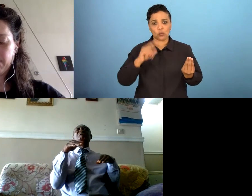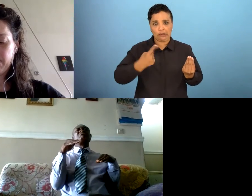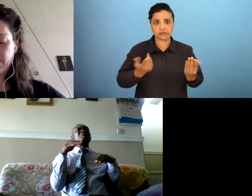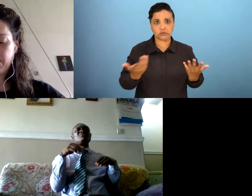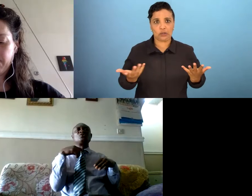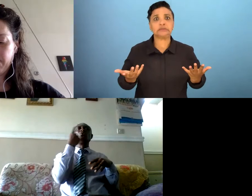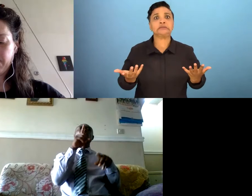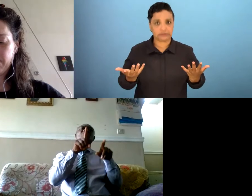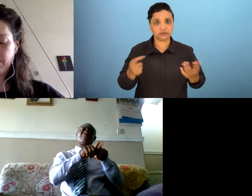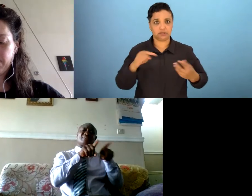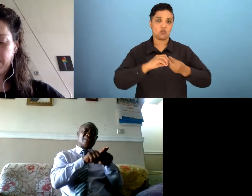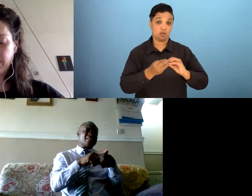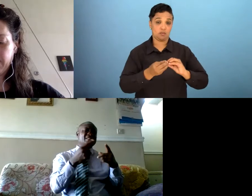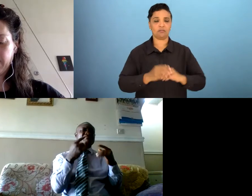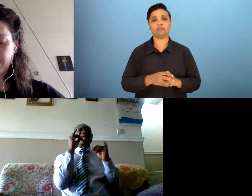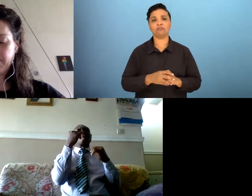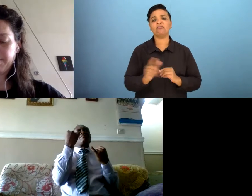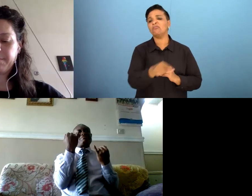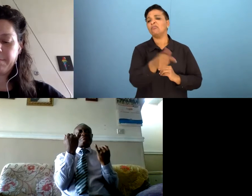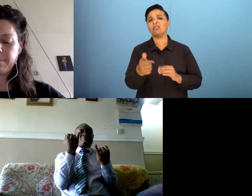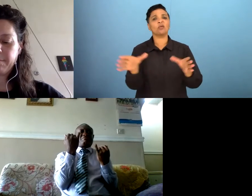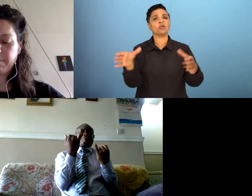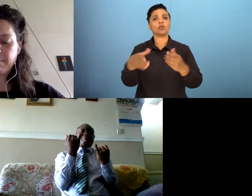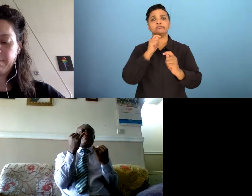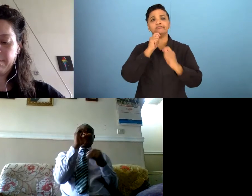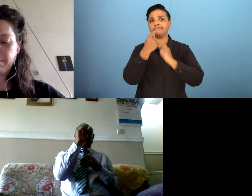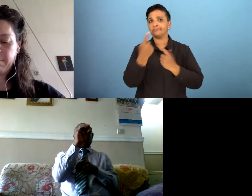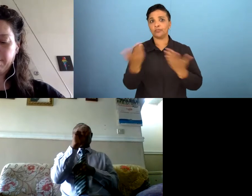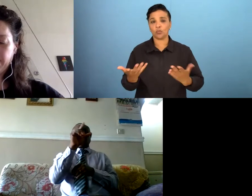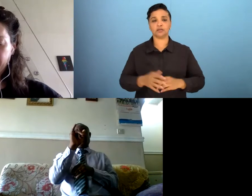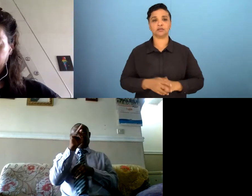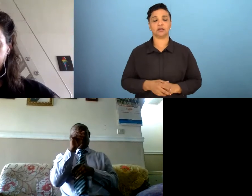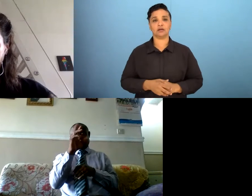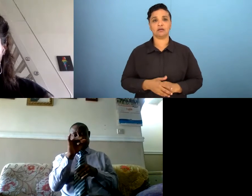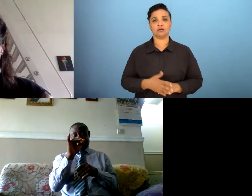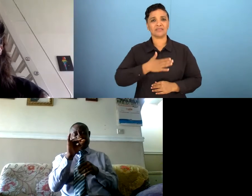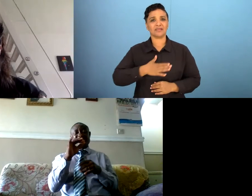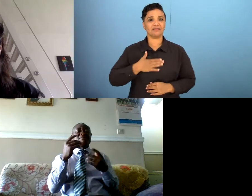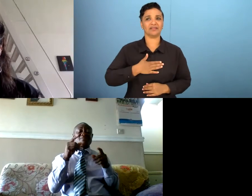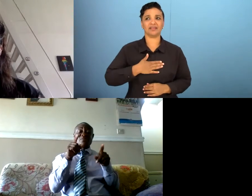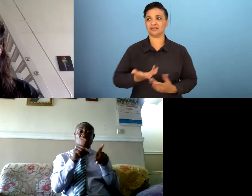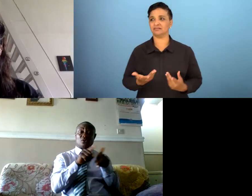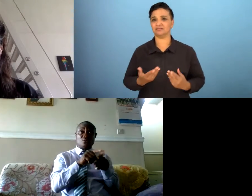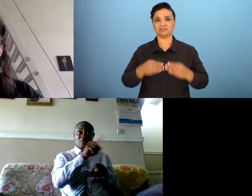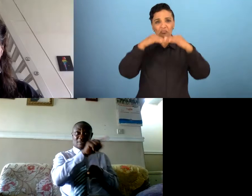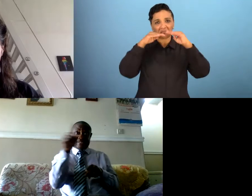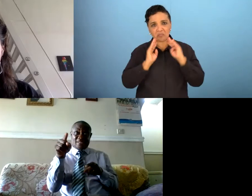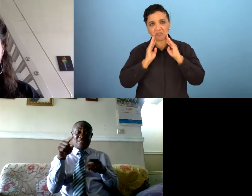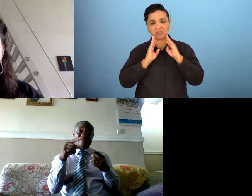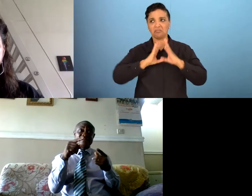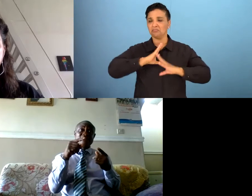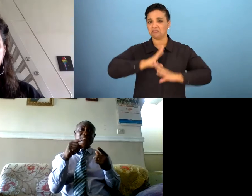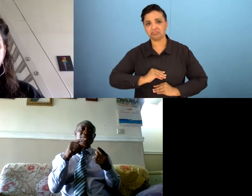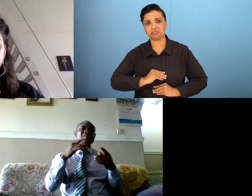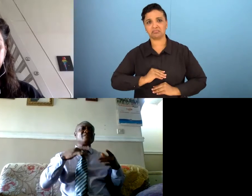recursos se habían completado y no sabía qué pasaría después.